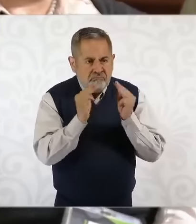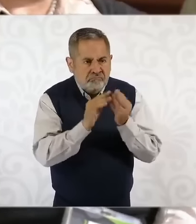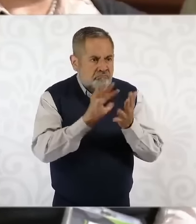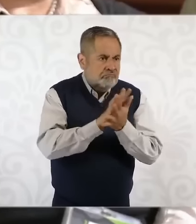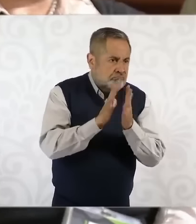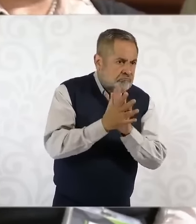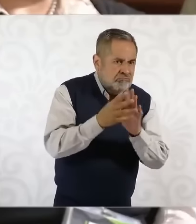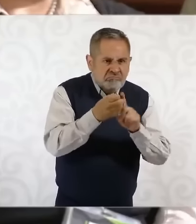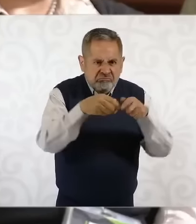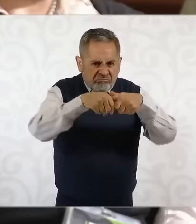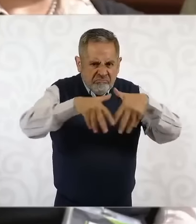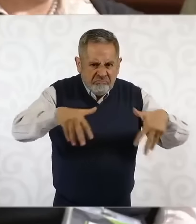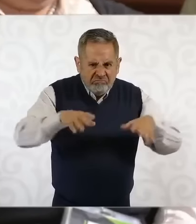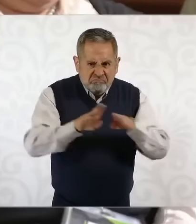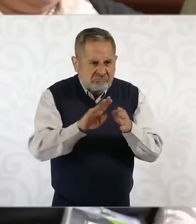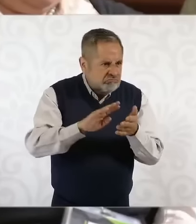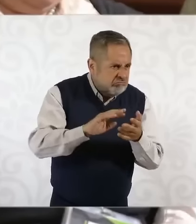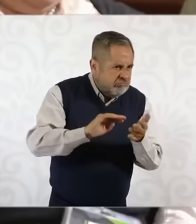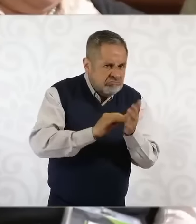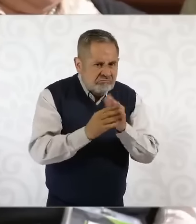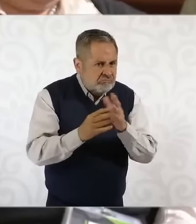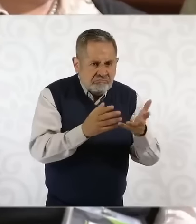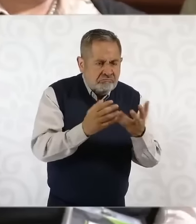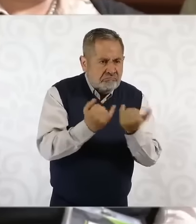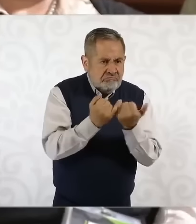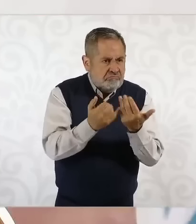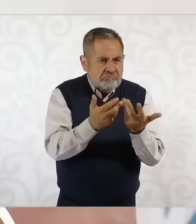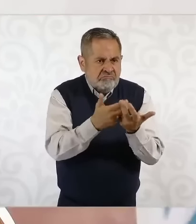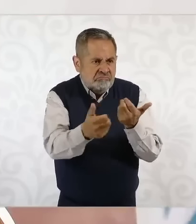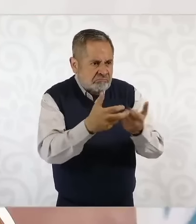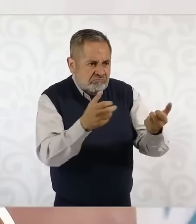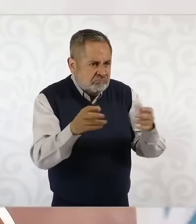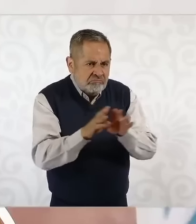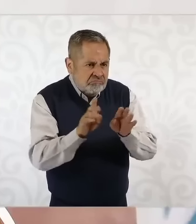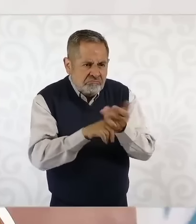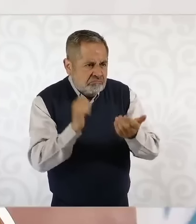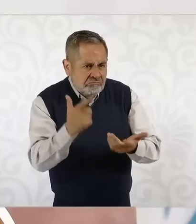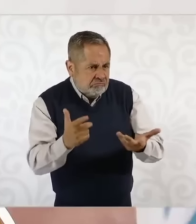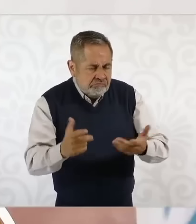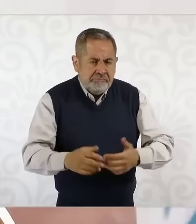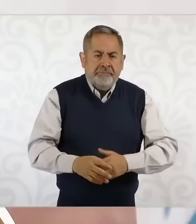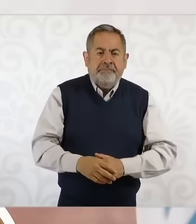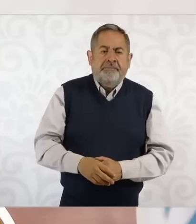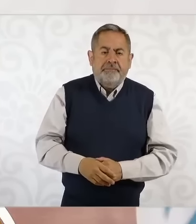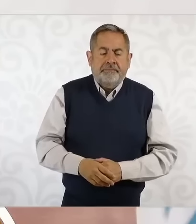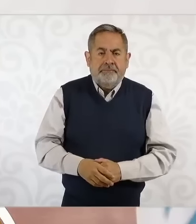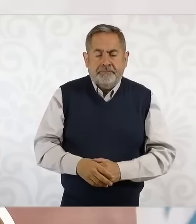como ocurrió en el pasado con el cártel de Sinaloa. Entonces, como lo mencionamos desde que